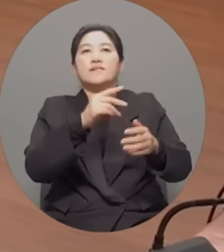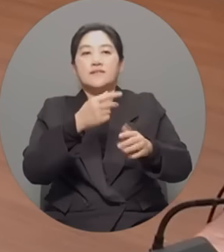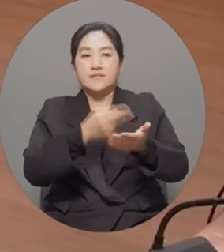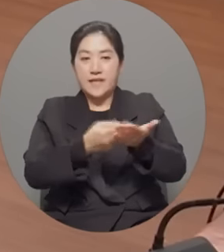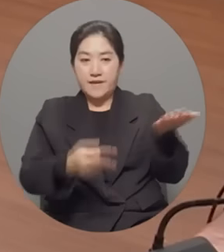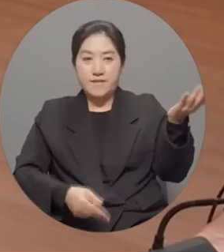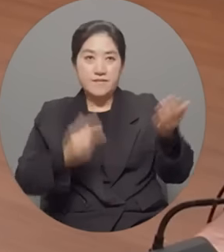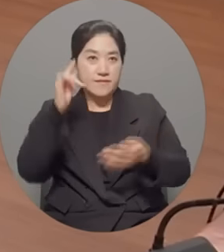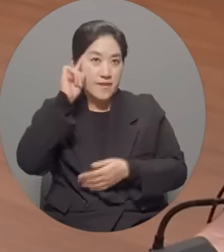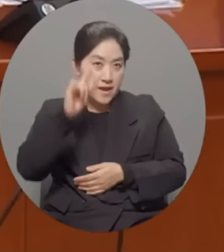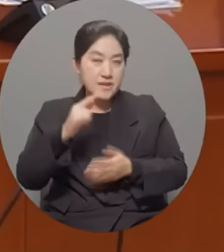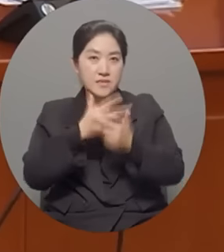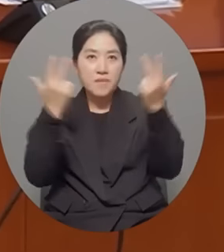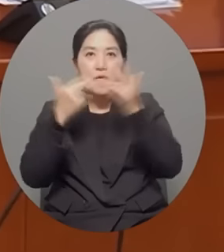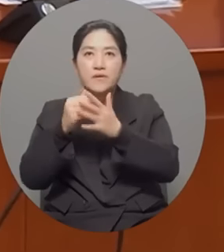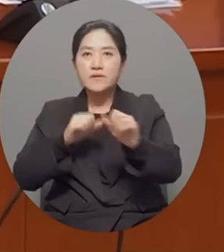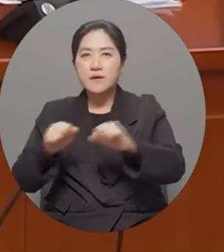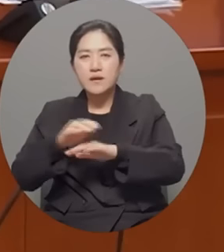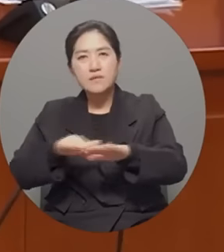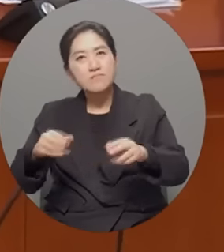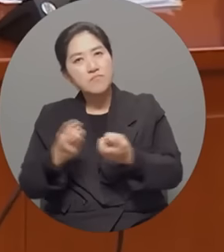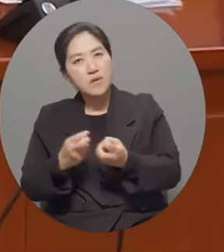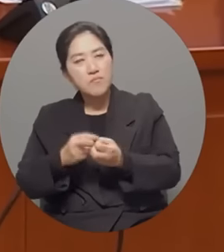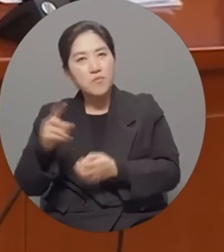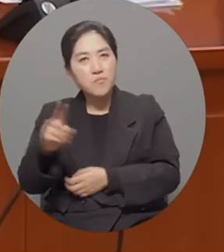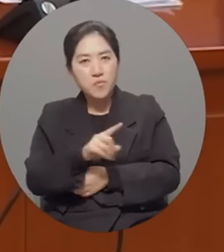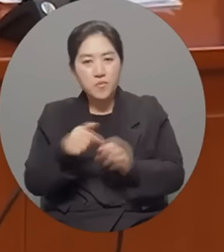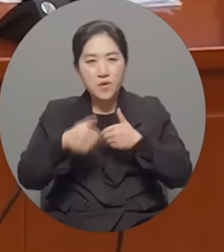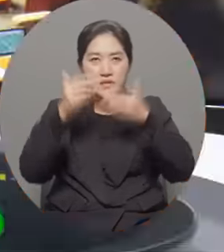대표의 수습 행보에 관심이 집중되고있습니다. MBC 뉴스 김정우입니다.